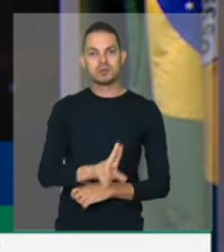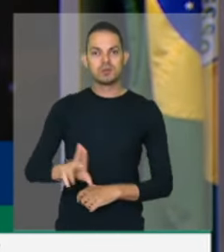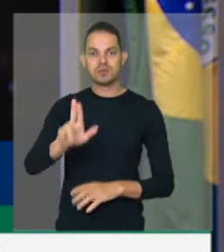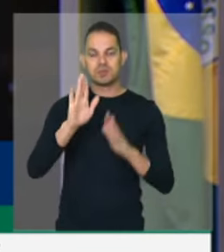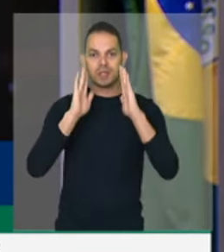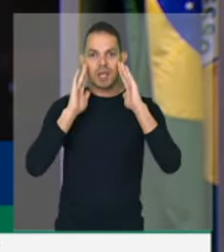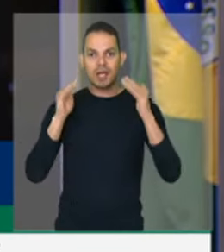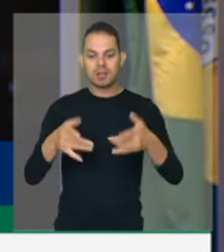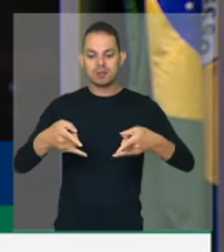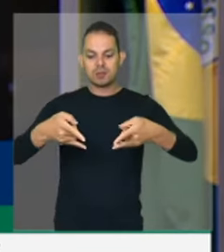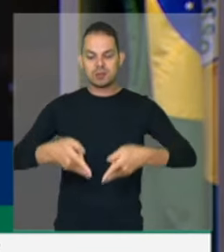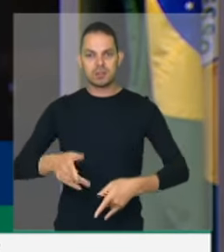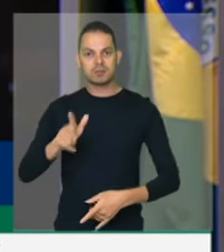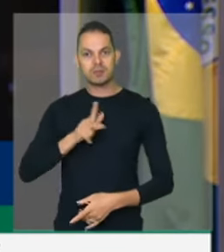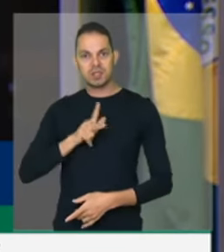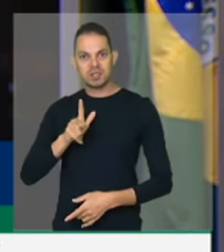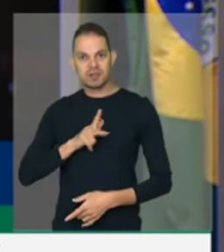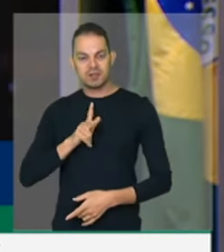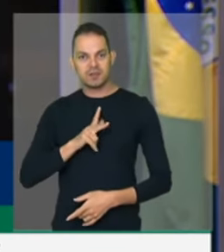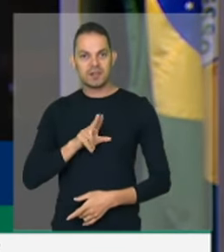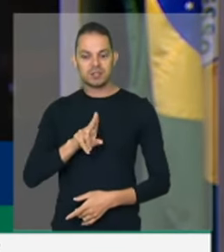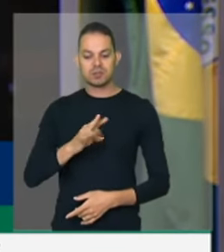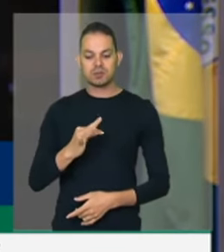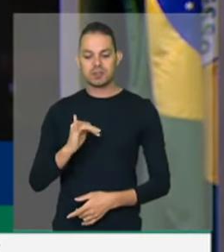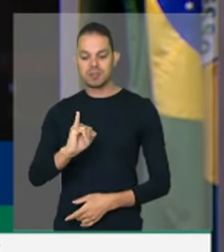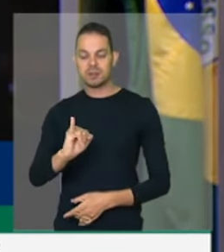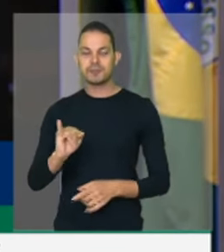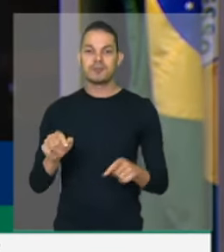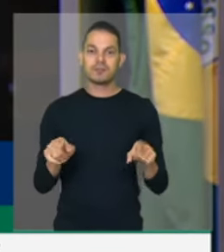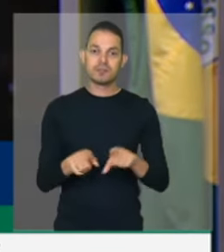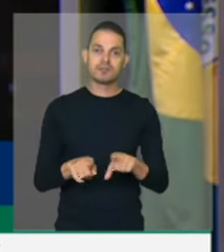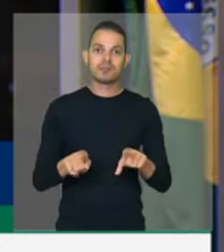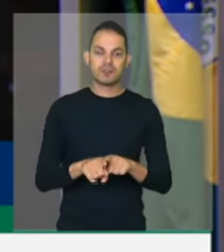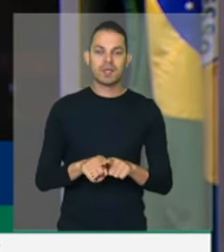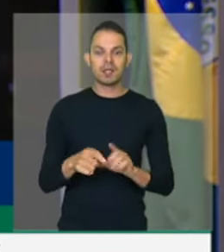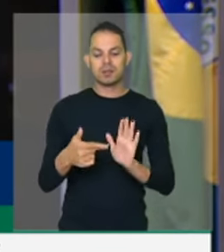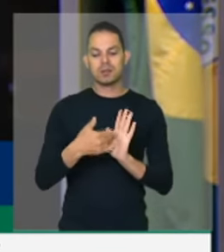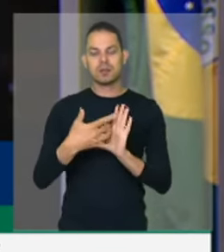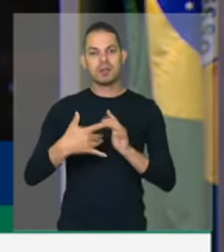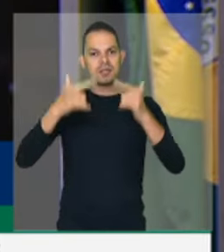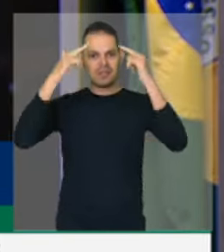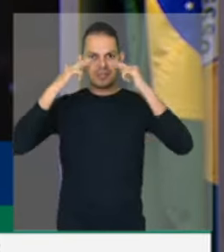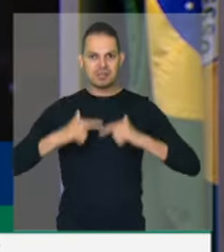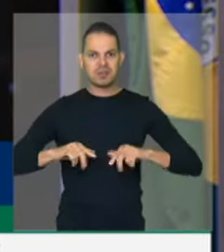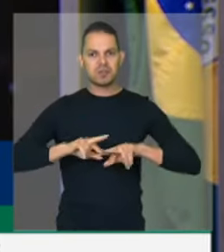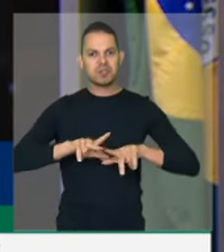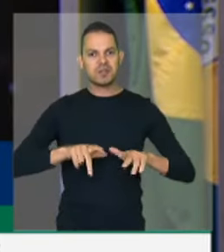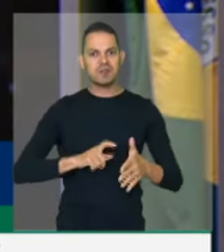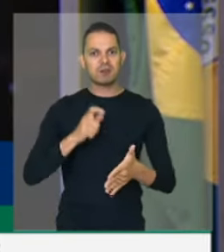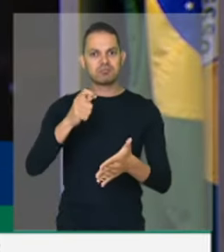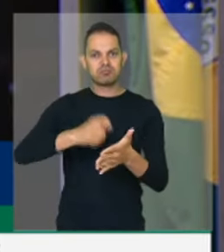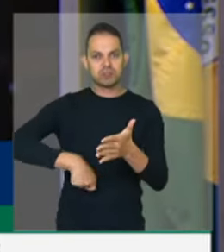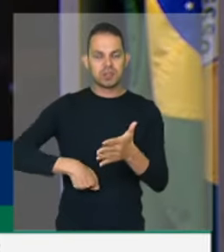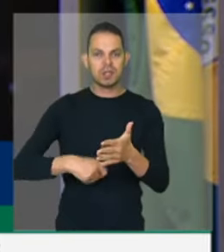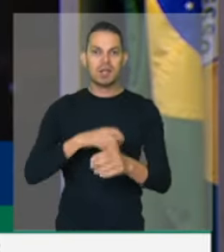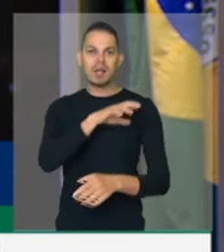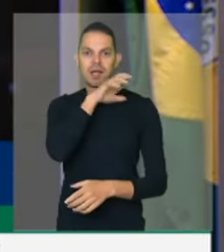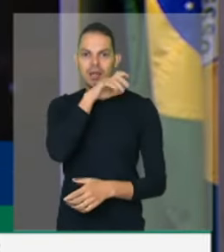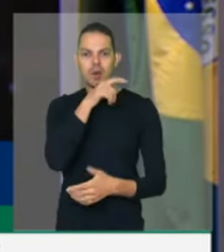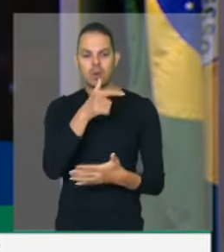TERAPIA INTENSIVA. ALÉM DISSO PREVÊA ISENÇÃO DE OUTRAS CONTRIBUIÇÕES ALÉM DO IMPOSTO DE RENDA. A EMENDA N° 3, APRESENTADA PELO DEPUTADO JÚLIO CÀSAR RIBEIRO...